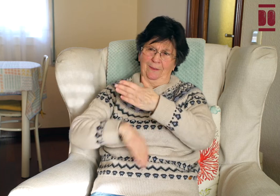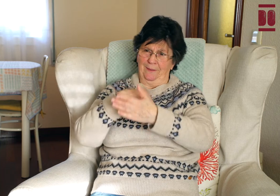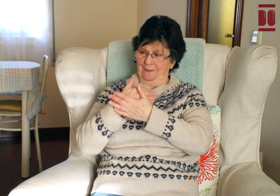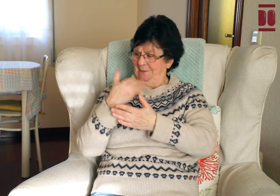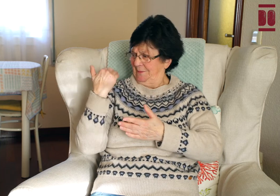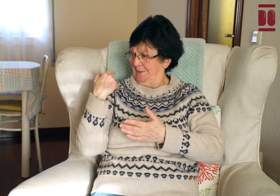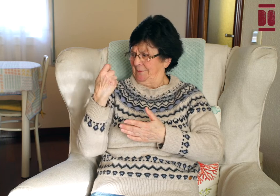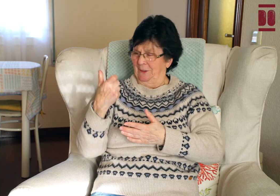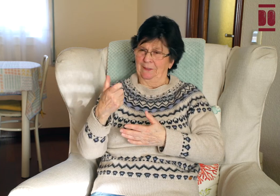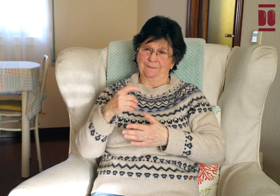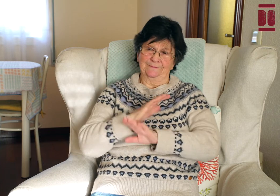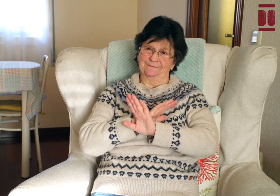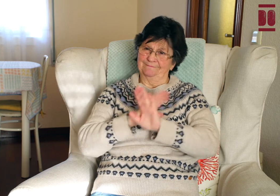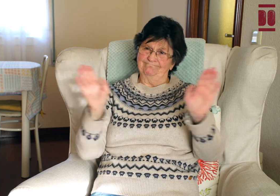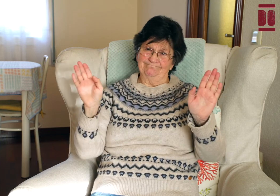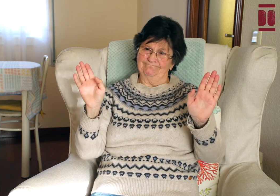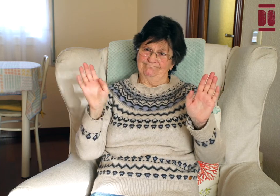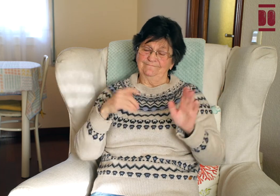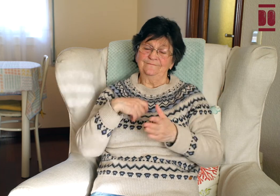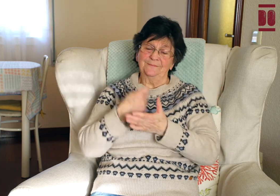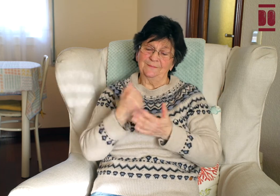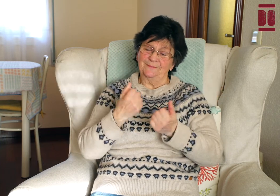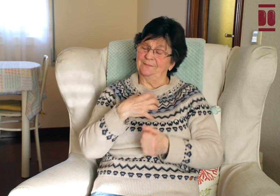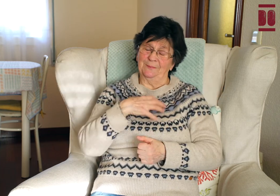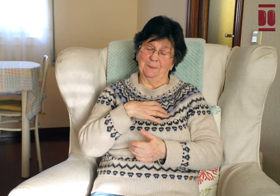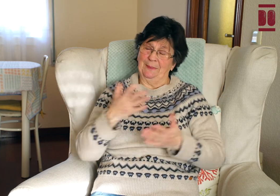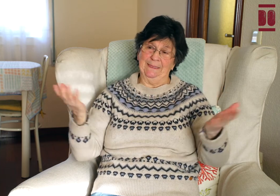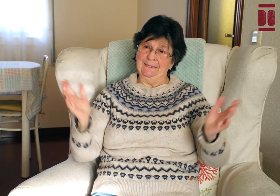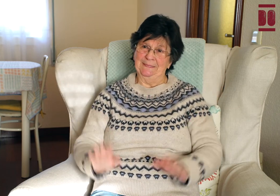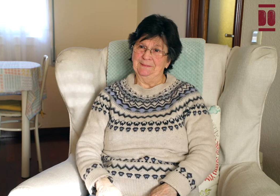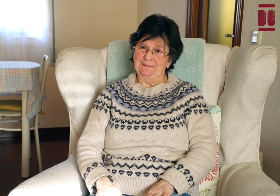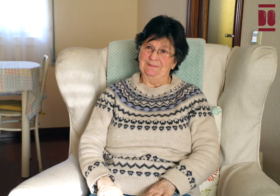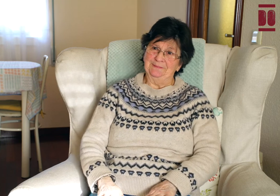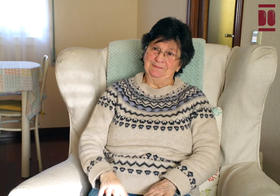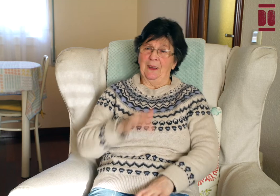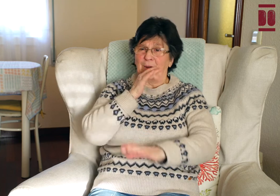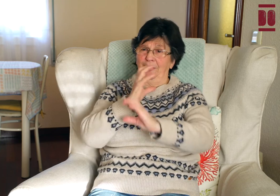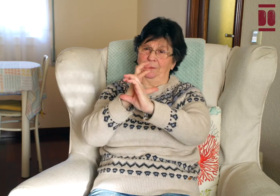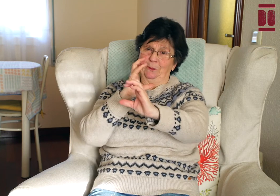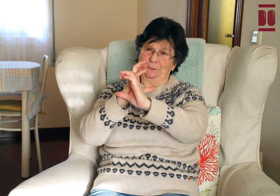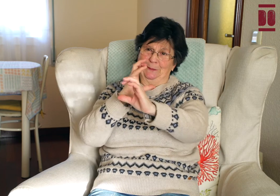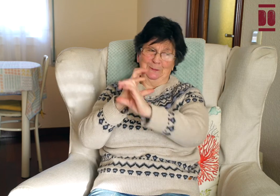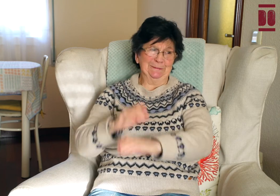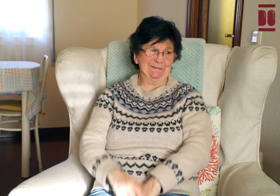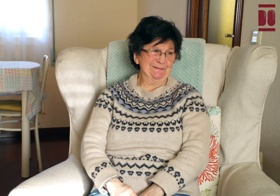hasta hace bien poco. Ahora nada, no puedo pagar otro coche; voy en autobús.